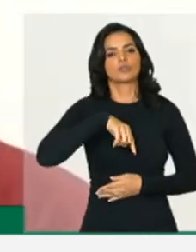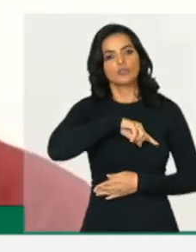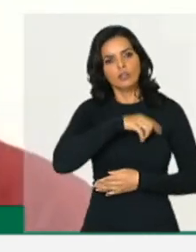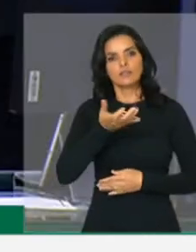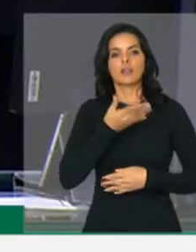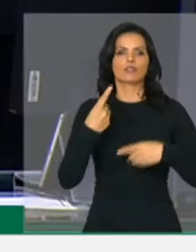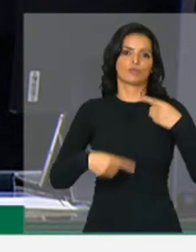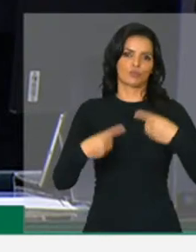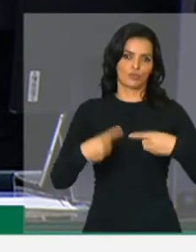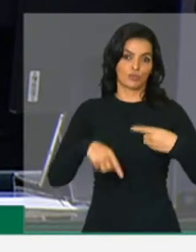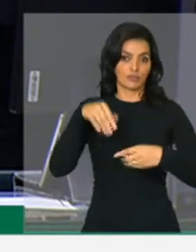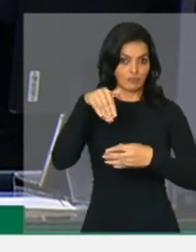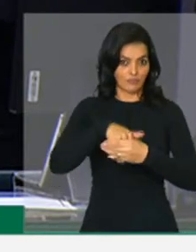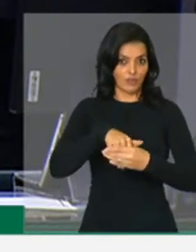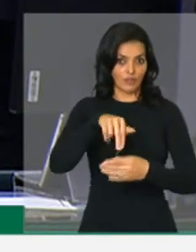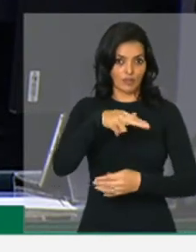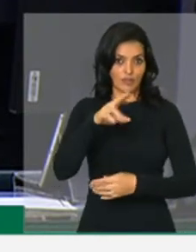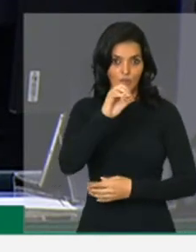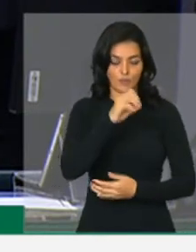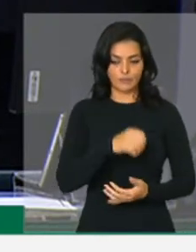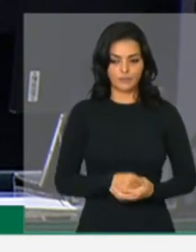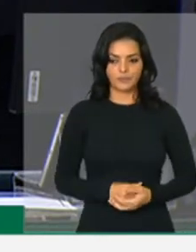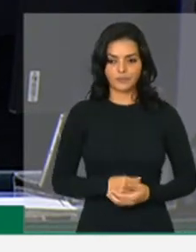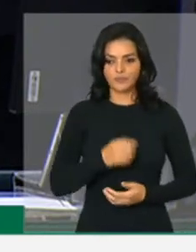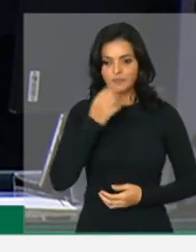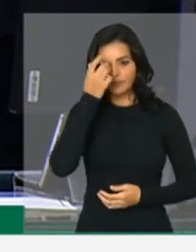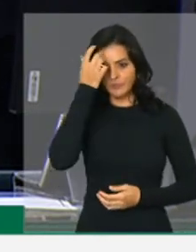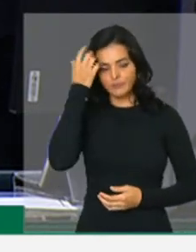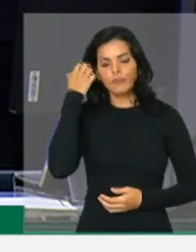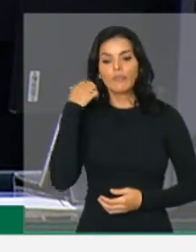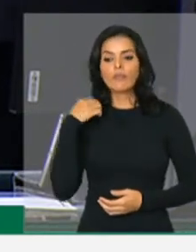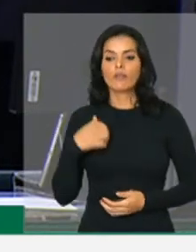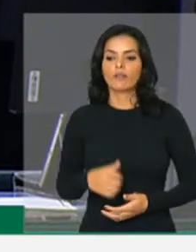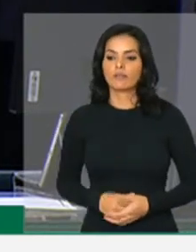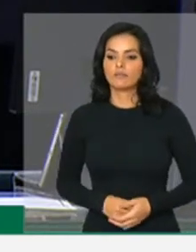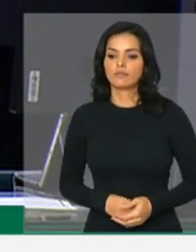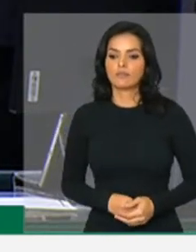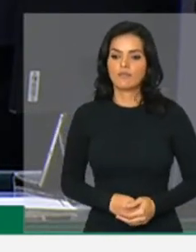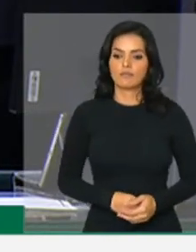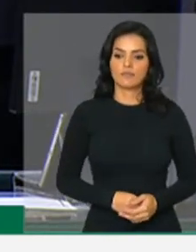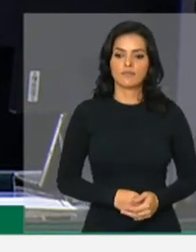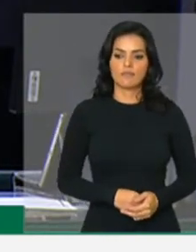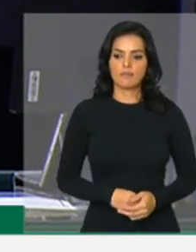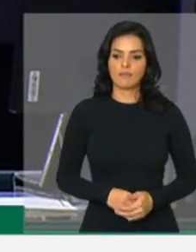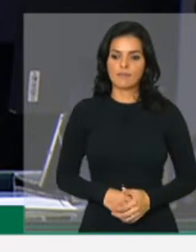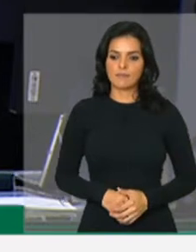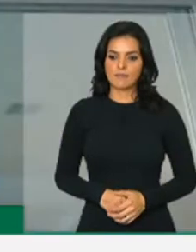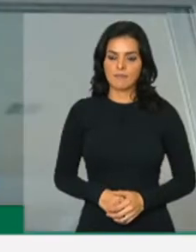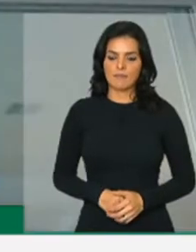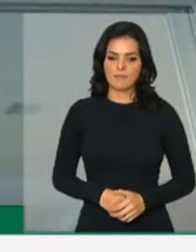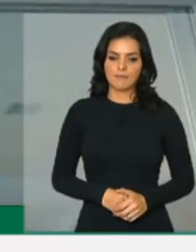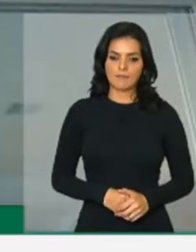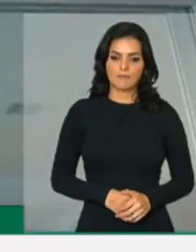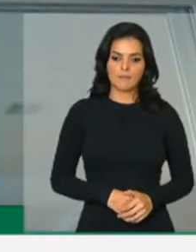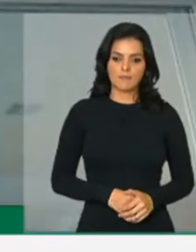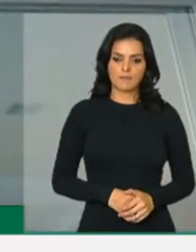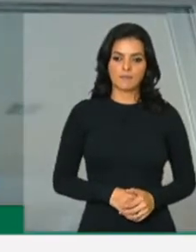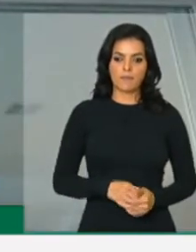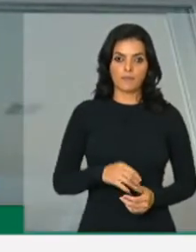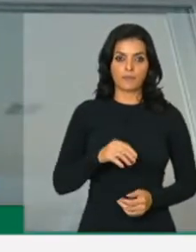PRESIDENTE, ORIENTA SIM TODA SUA BANCADA. -- [PRESIDENTE]: PROGRESSISTAS. -- [DEPUTADO]: PSD